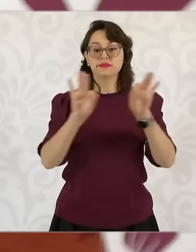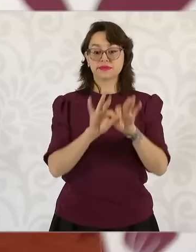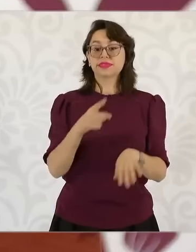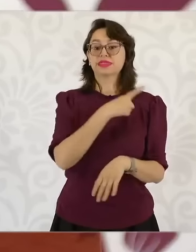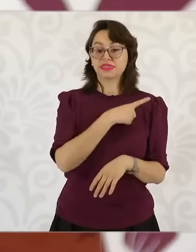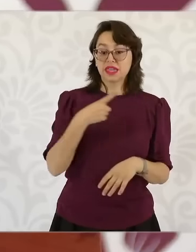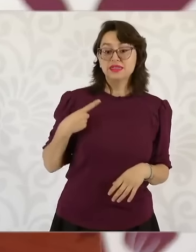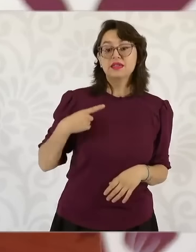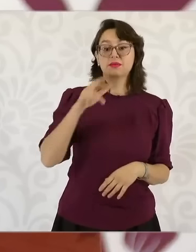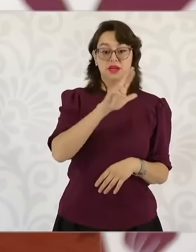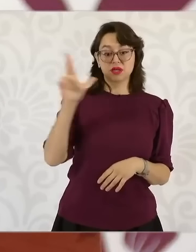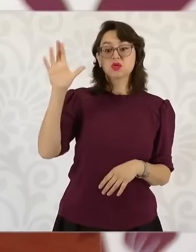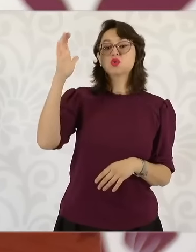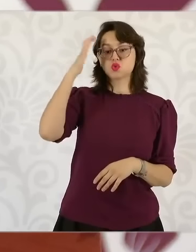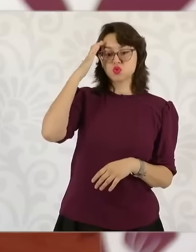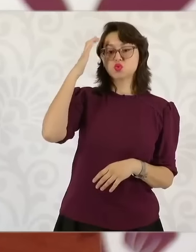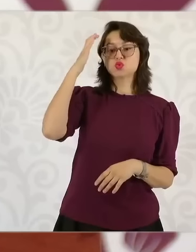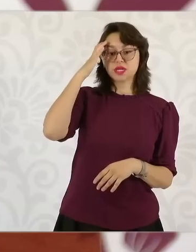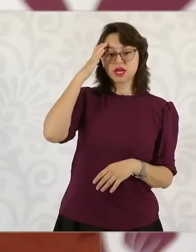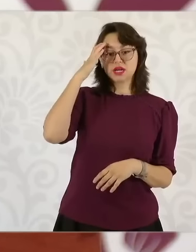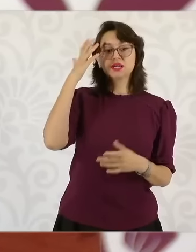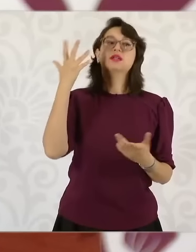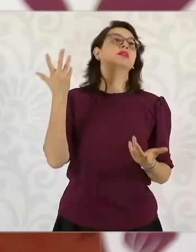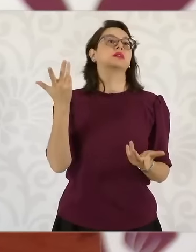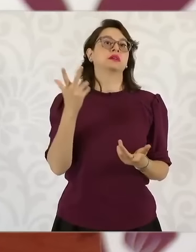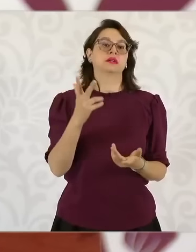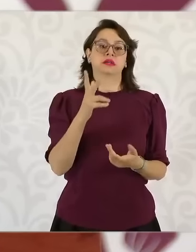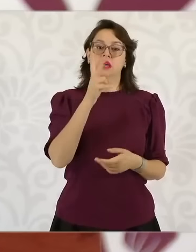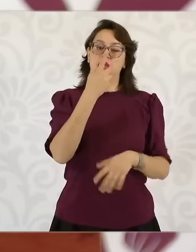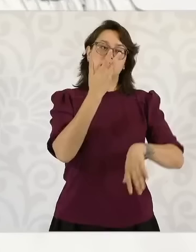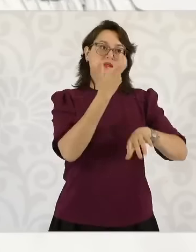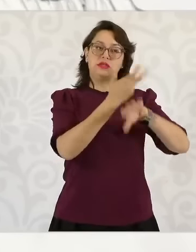haber un reconocimiento de lo que contribuye en la economía de los estados unidos por eso